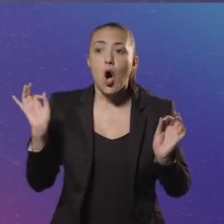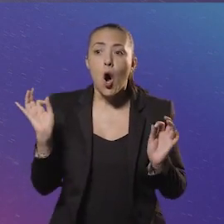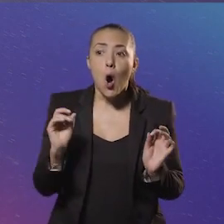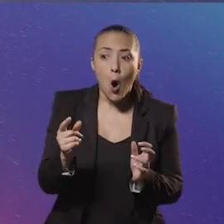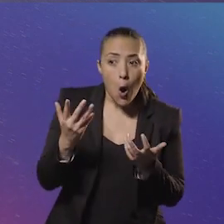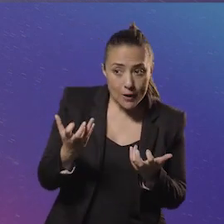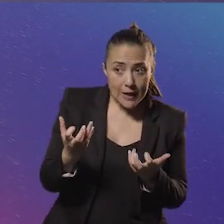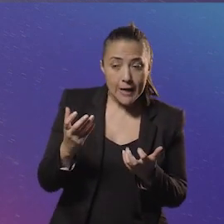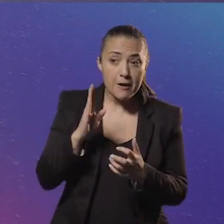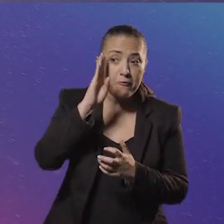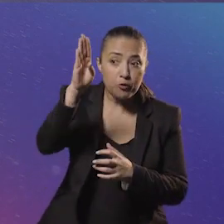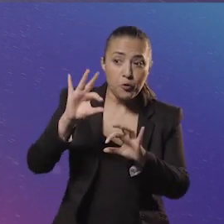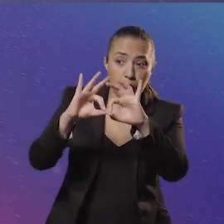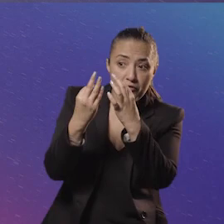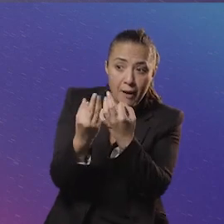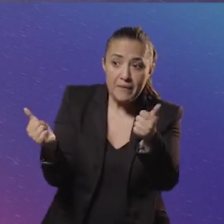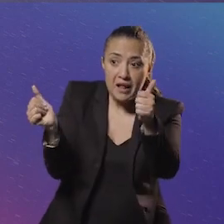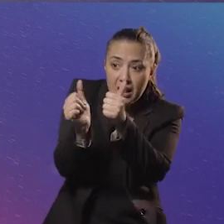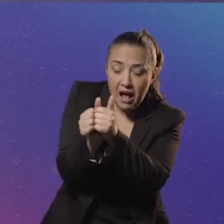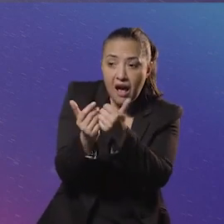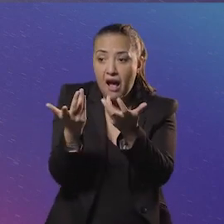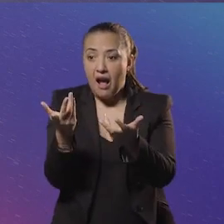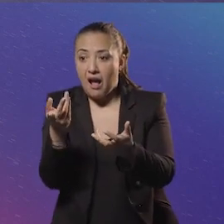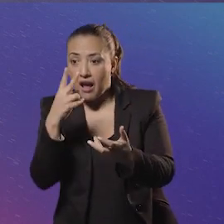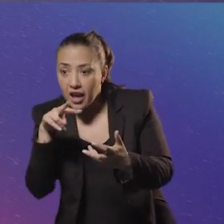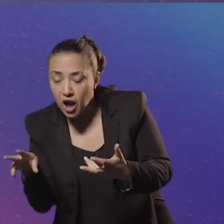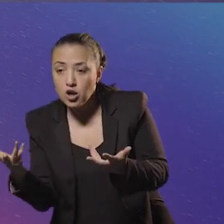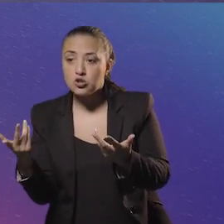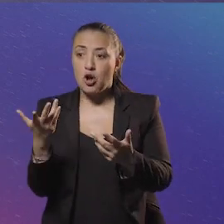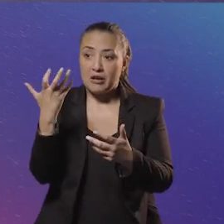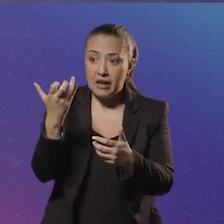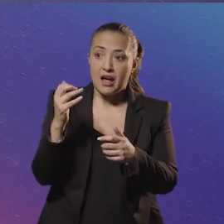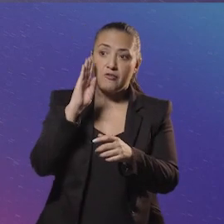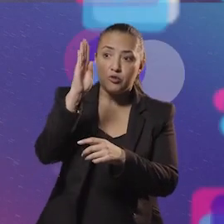o si desea tener una familia o no, si desea tener una pareja.